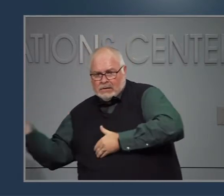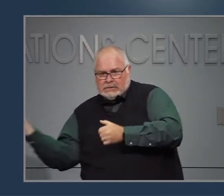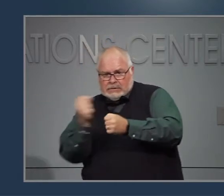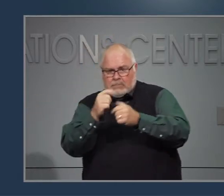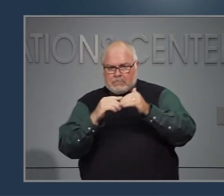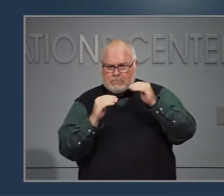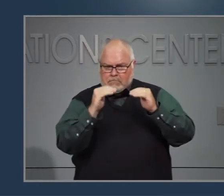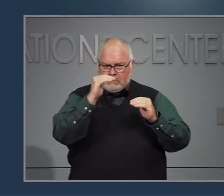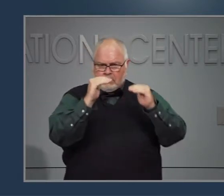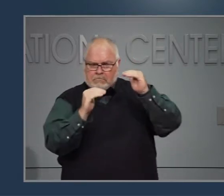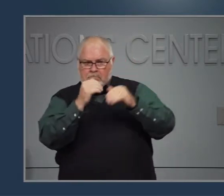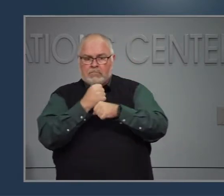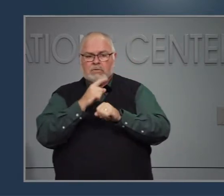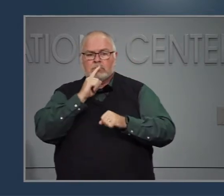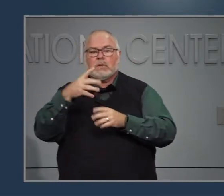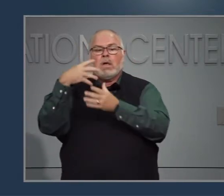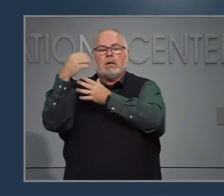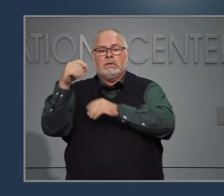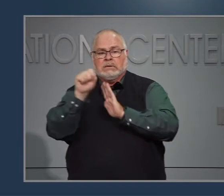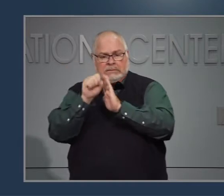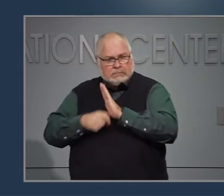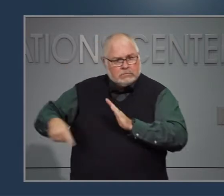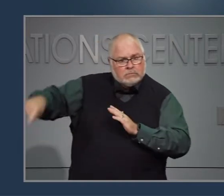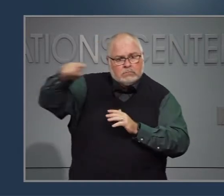Le di con asistentes de enfermeras de otros estados.